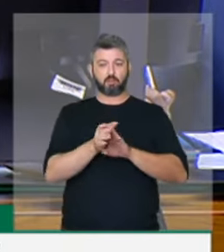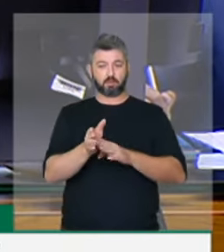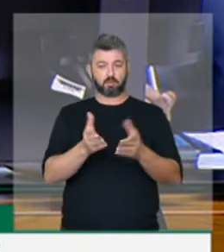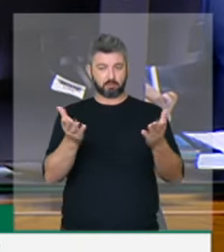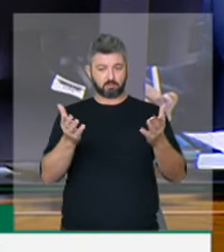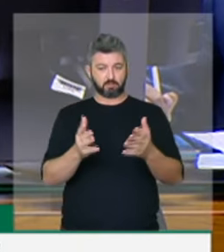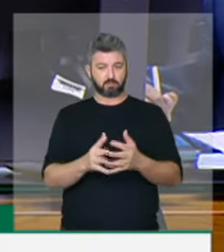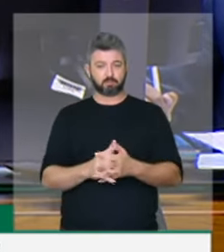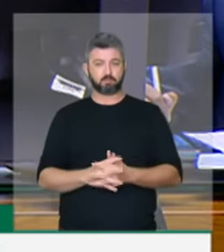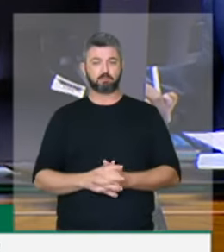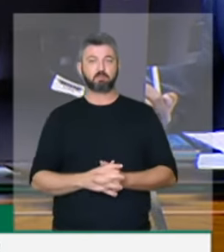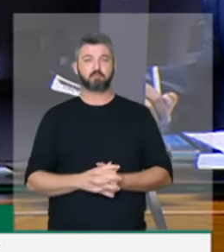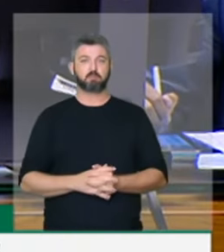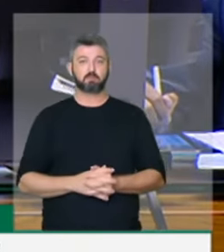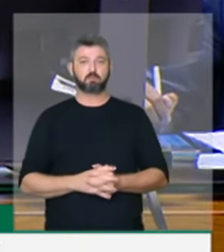PADILHA QUE VAI ENCAMINHAR?